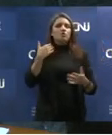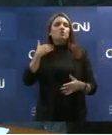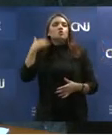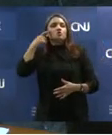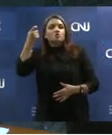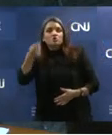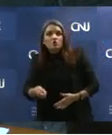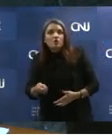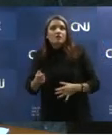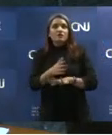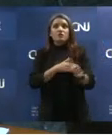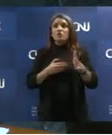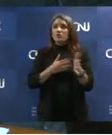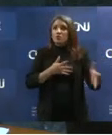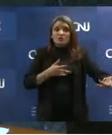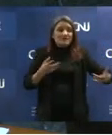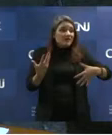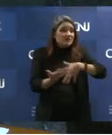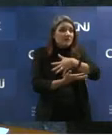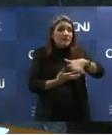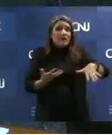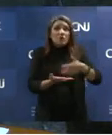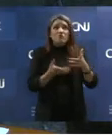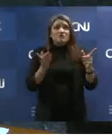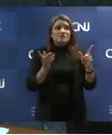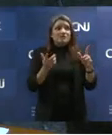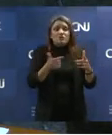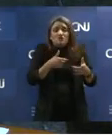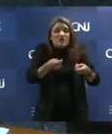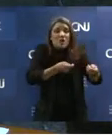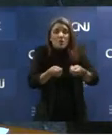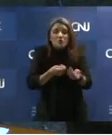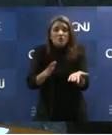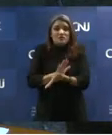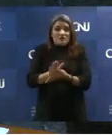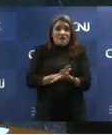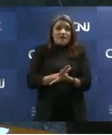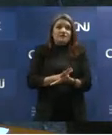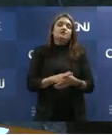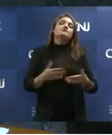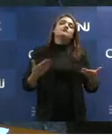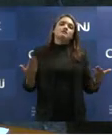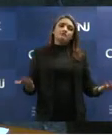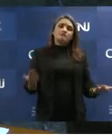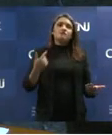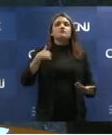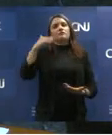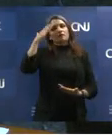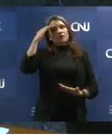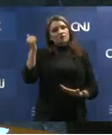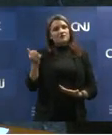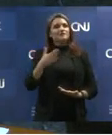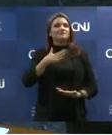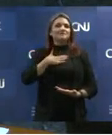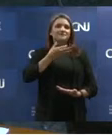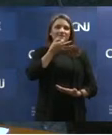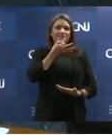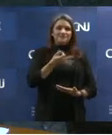Como essa Vara de Execução Penal. Eu sei que a minha posição, os meus olhos, podem estar sendo um pouco mais